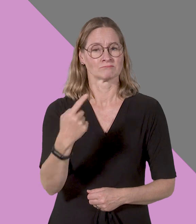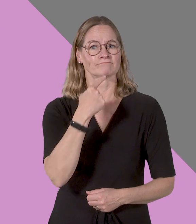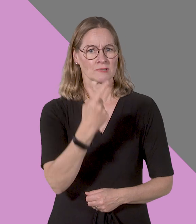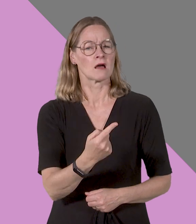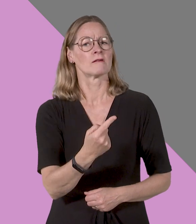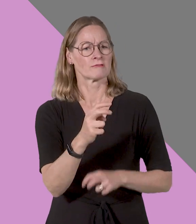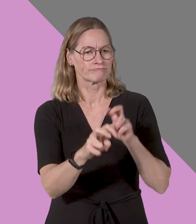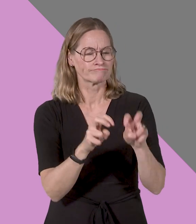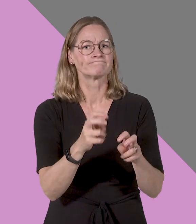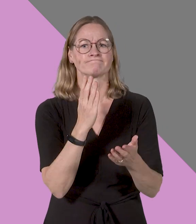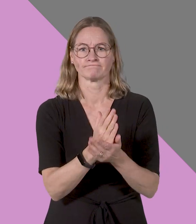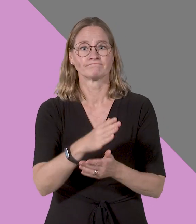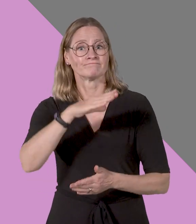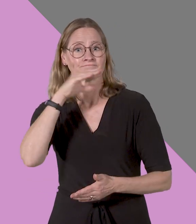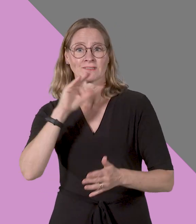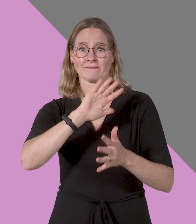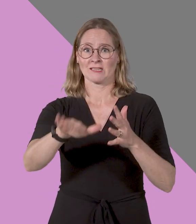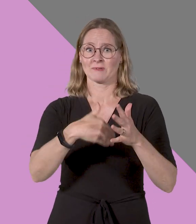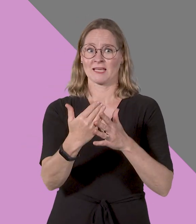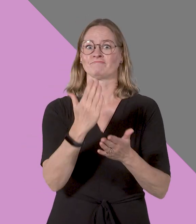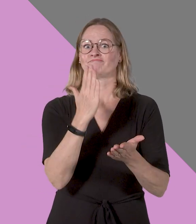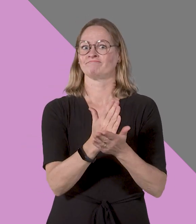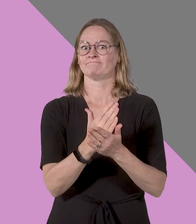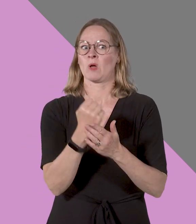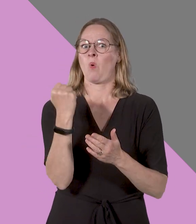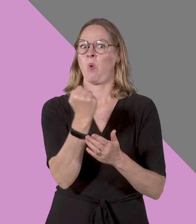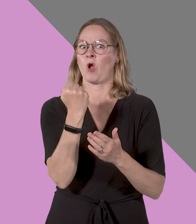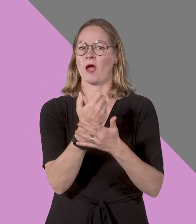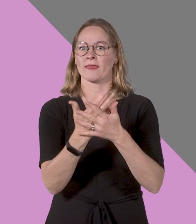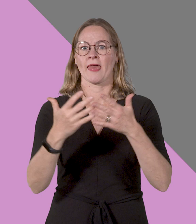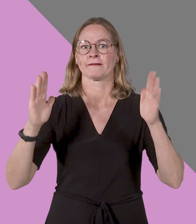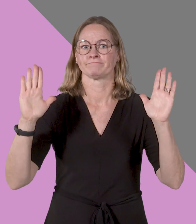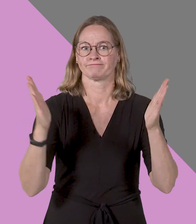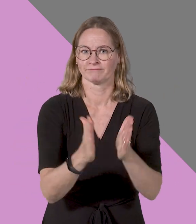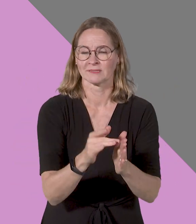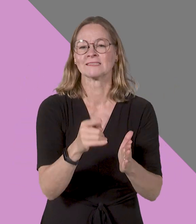jonka mukaan suomenruotsalainen viittomakieli todettiin uhanalaiseksi.